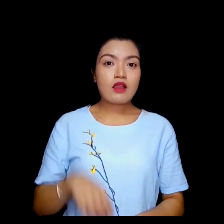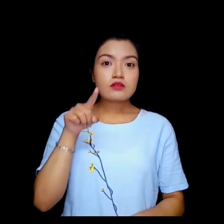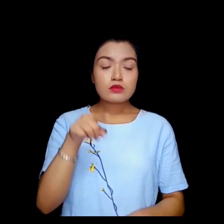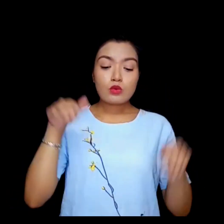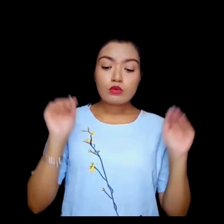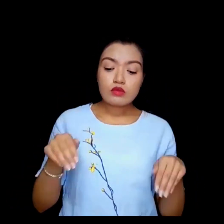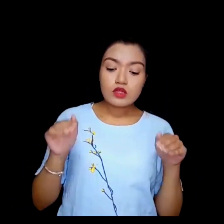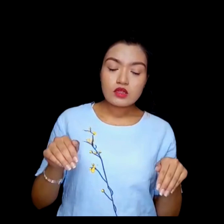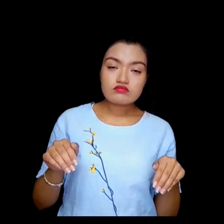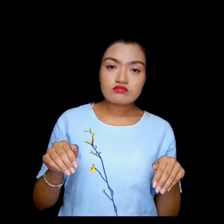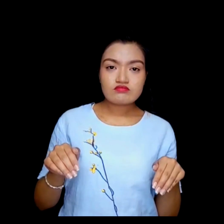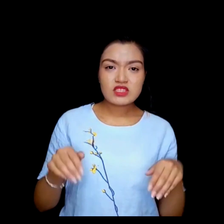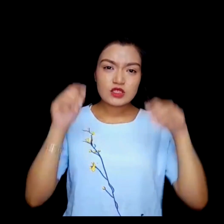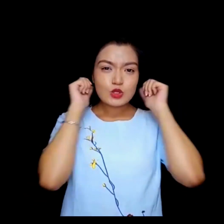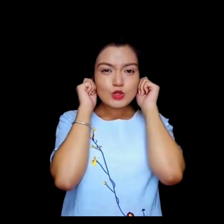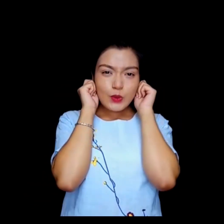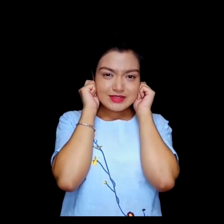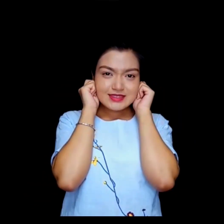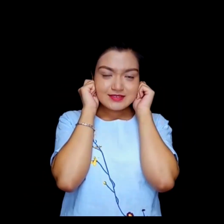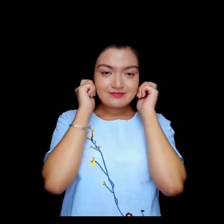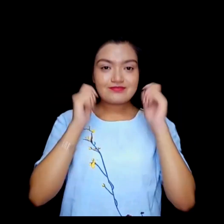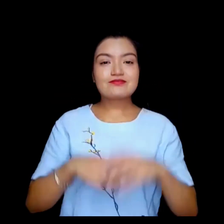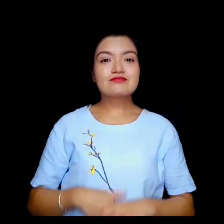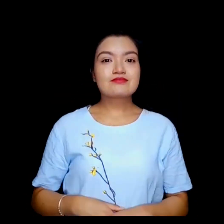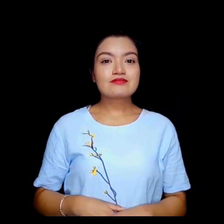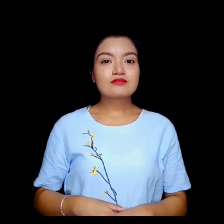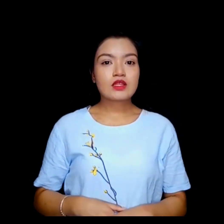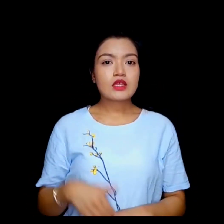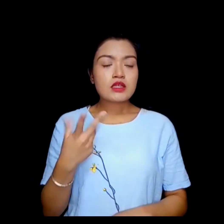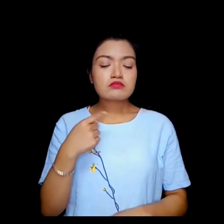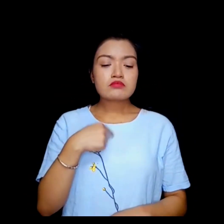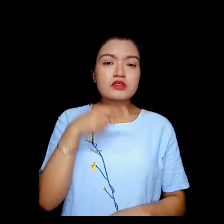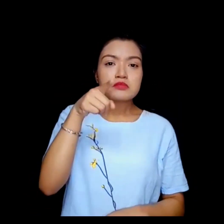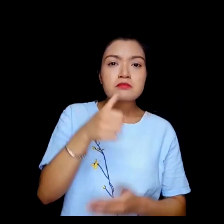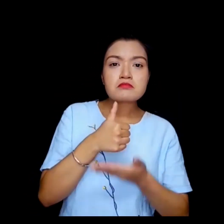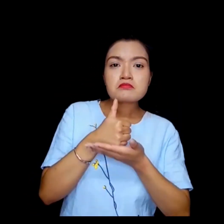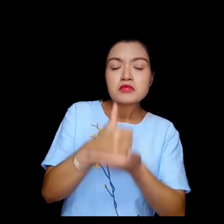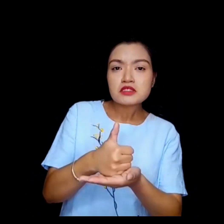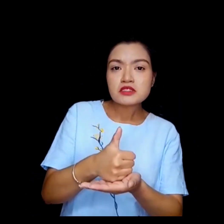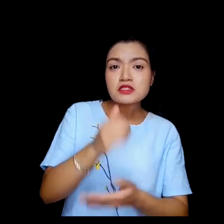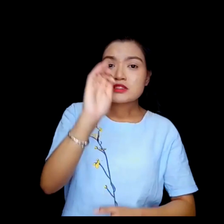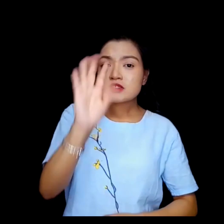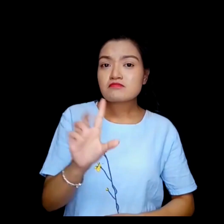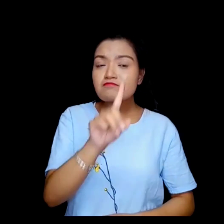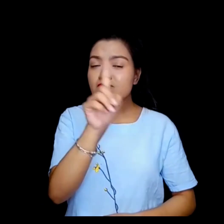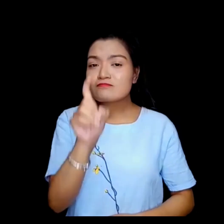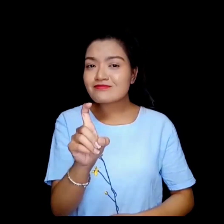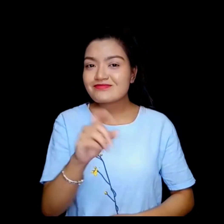तपाई प्रतिक्षा गर्न माफ गर्नुहोस के म तपाईलाई मदत गर्न सक्छु ?